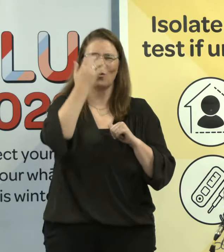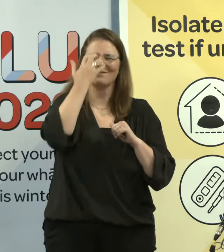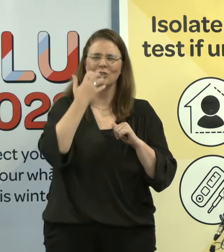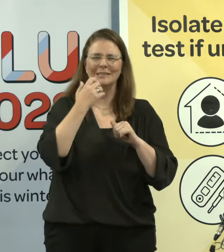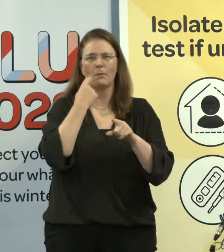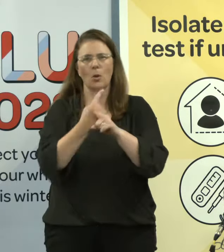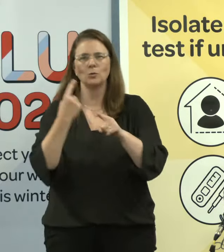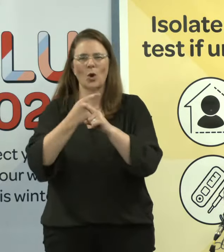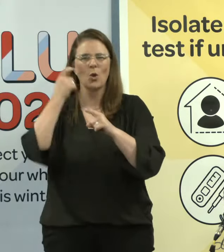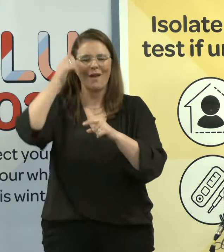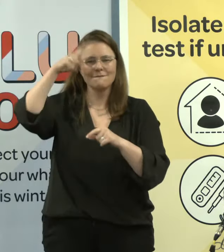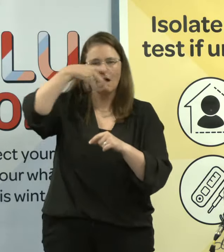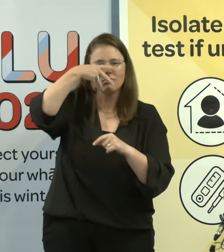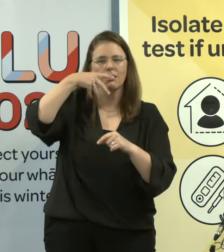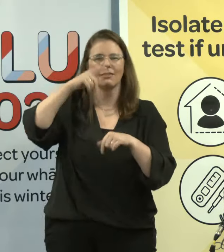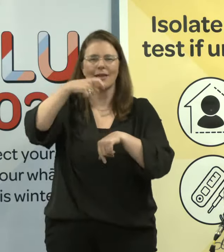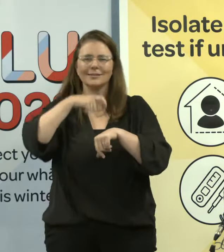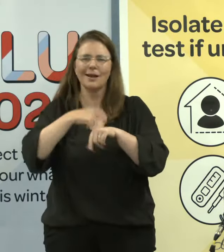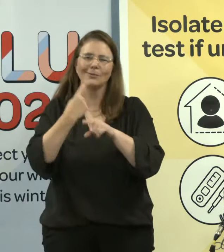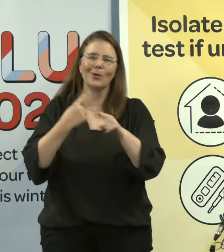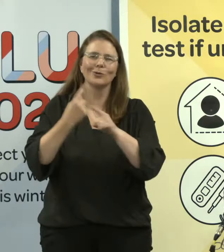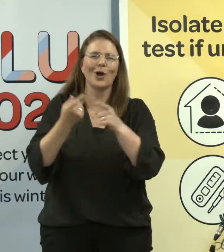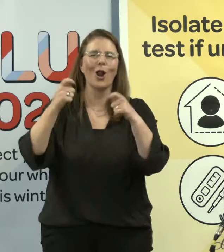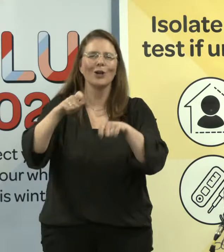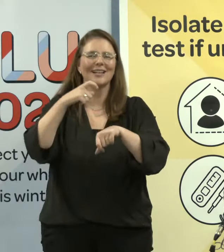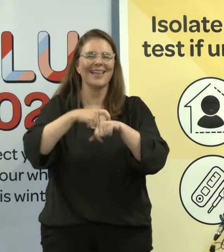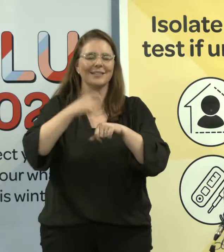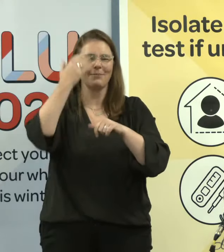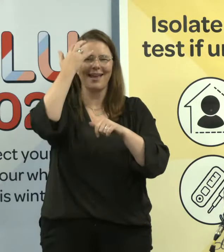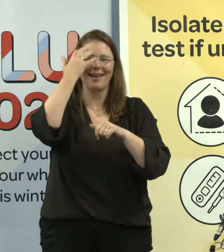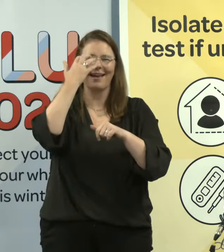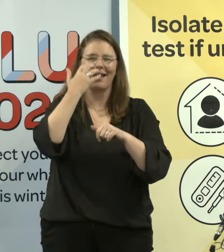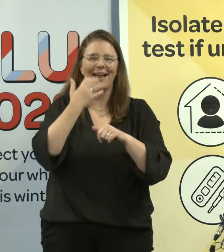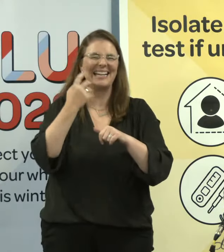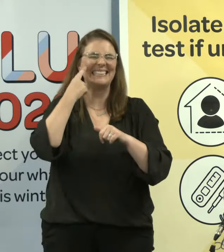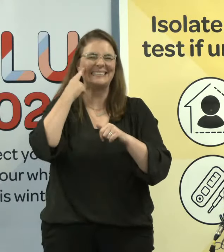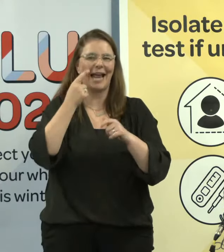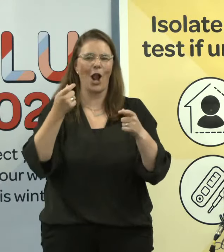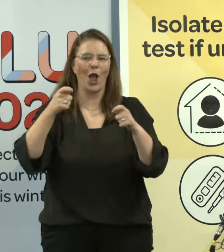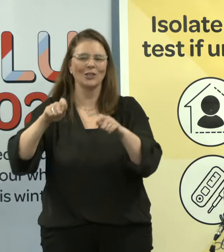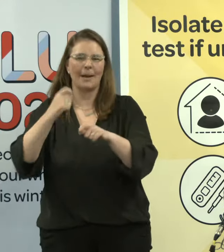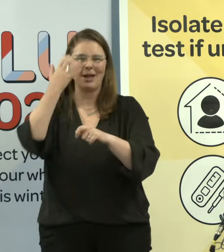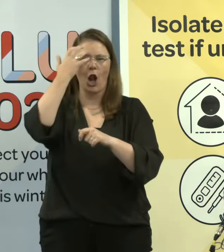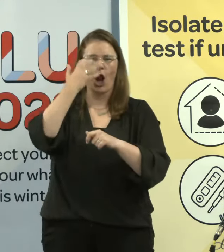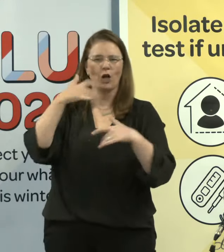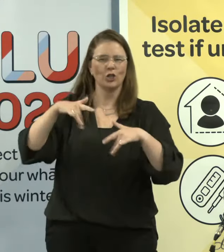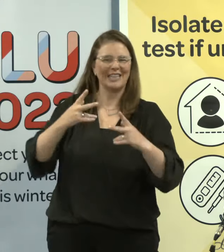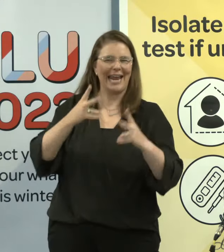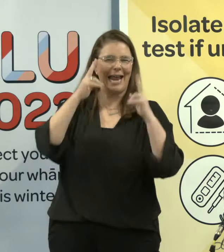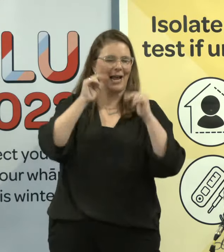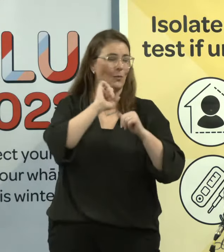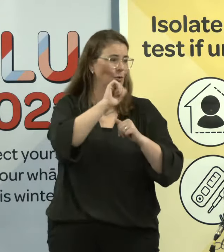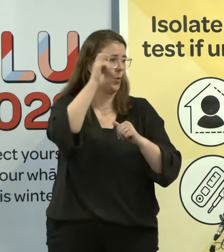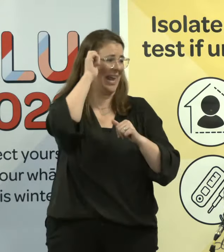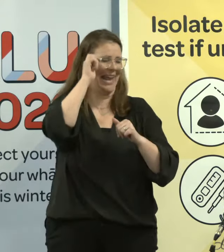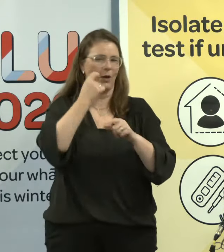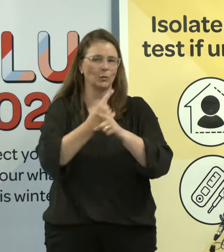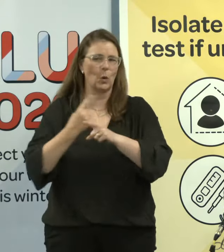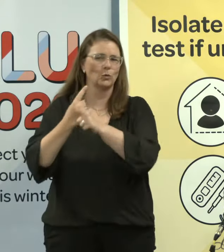ana e te marea, ko ahau hoki e mohio ana he nui nga whakaaro mo